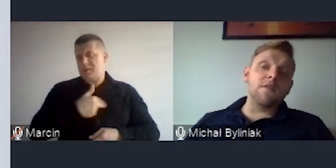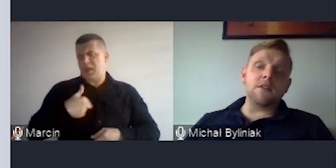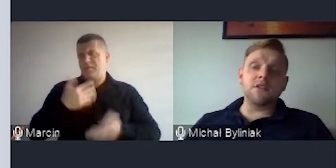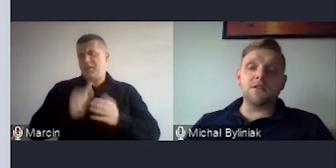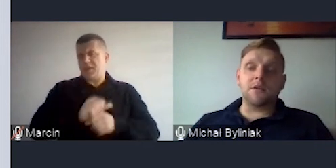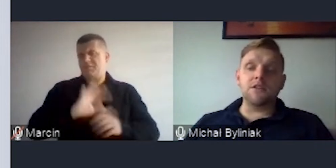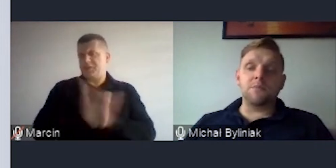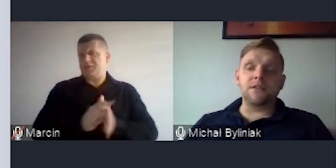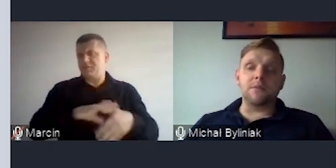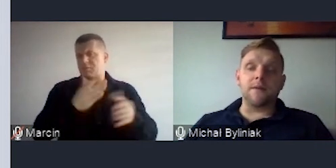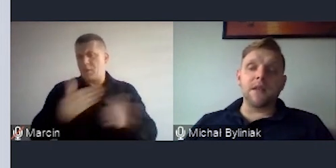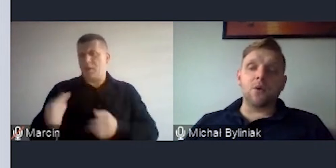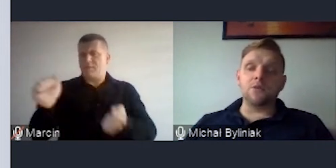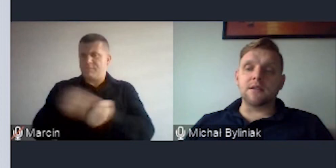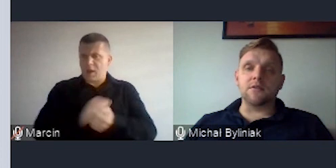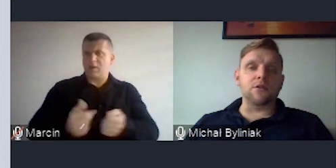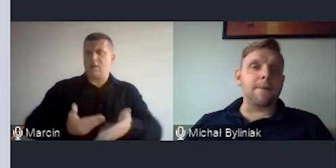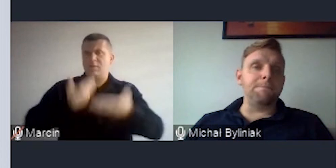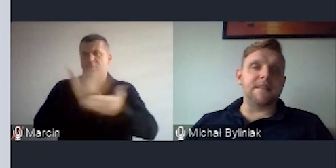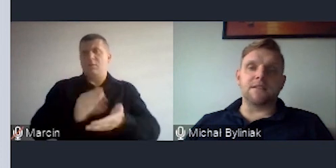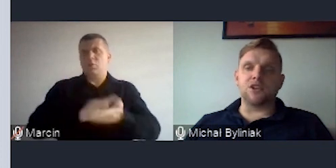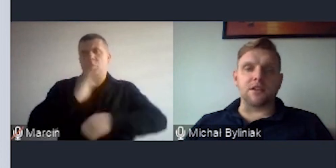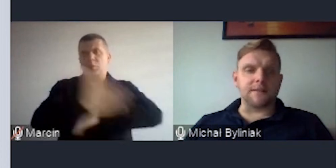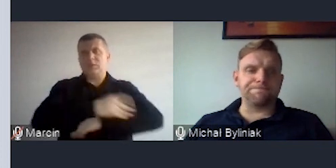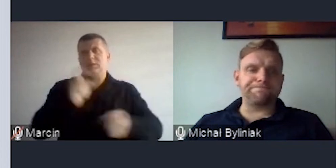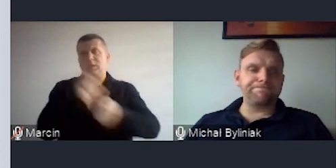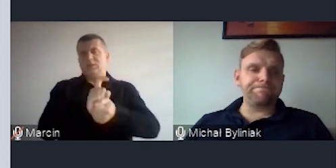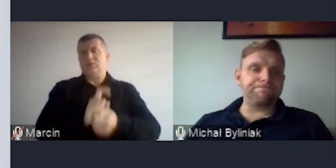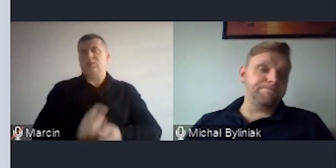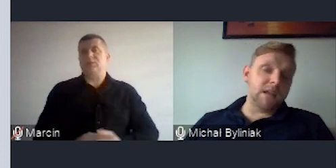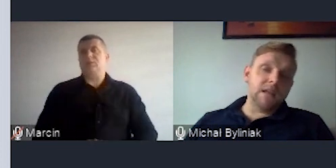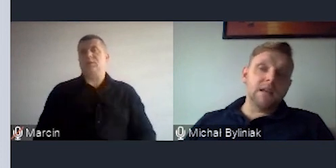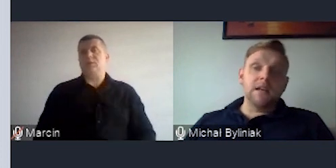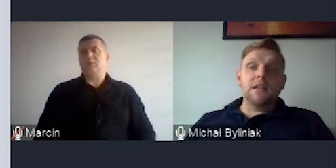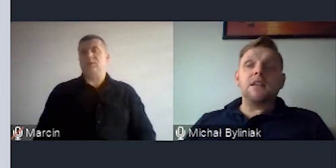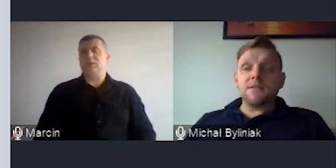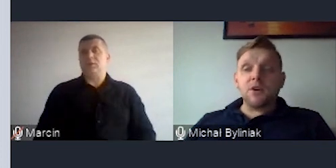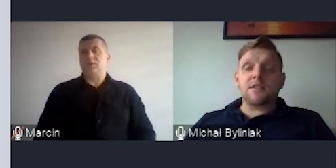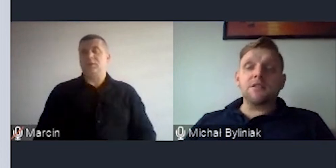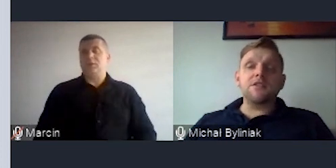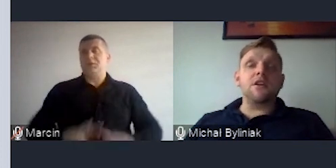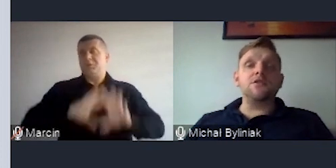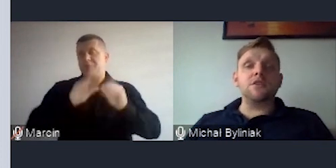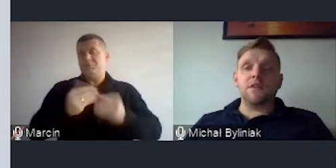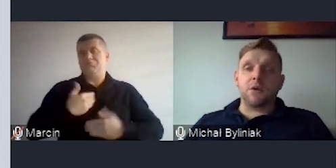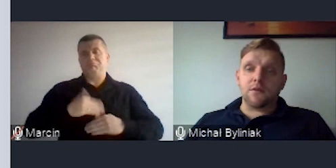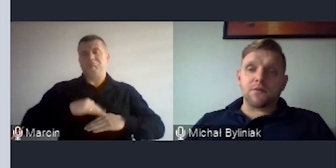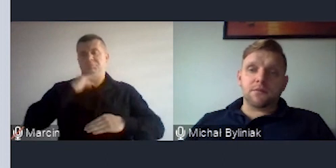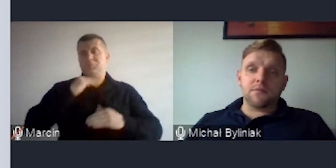walczcie i składajcie uzasadnione zastrzeżenie. Tyle z mojej strony, jeśli chodzi o część wykładową.